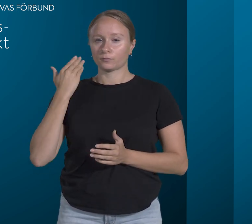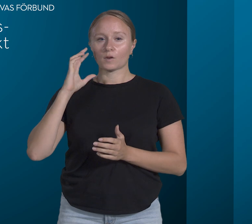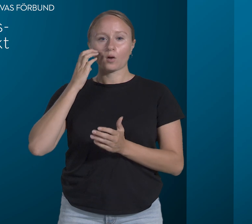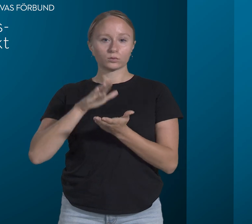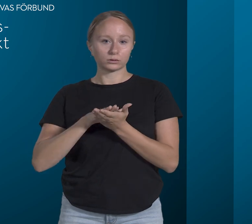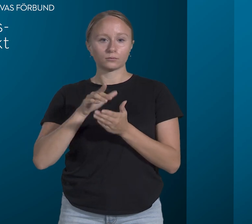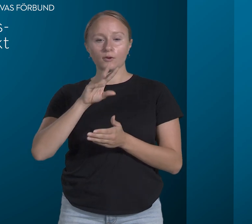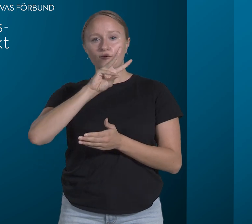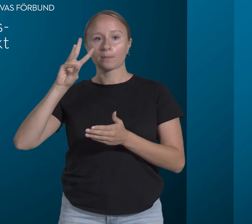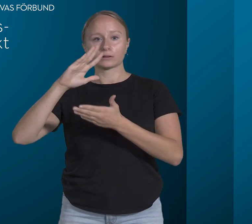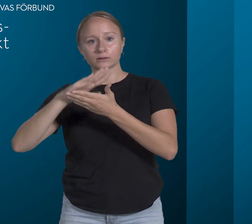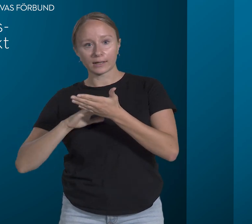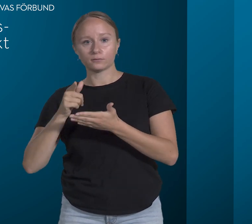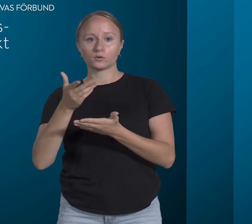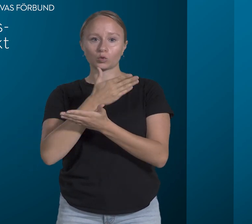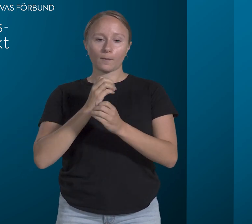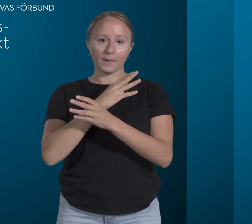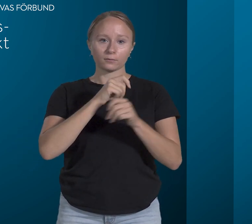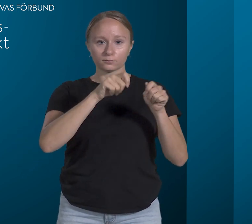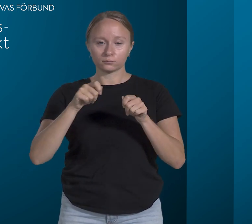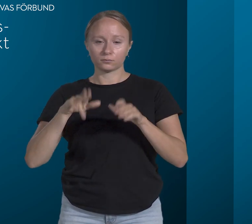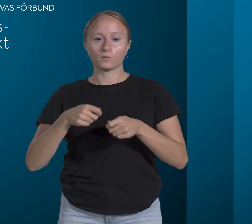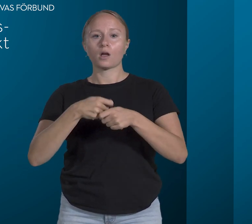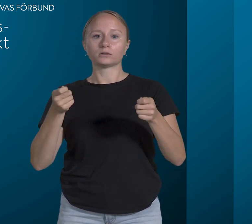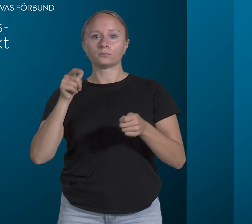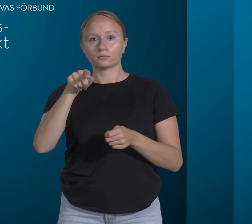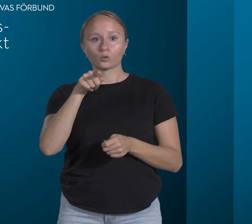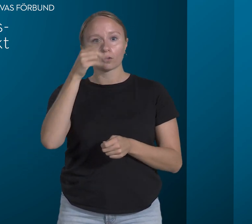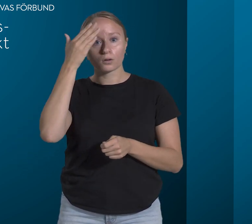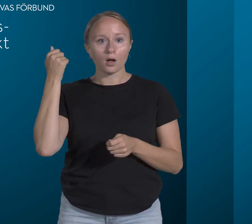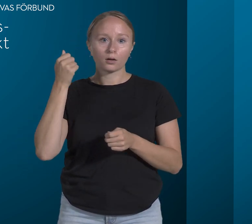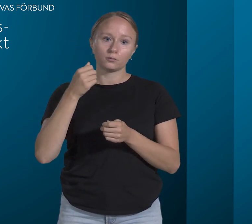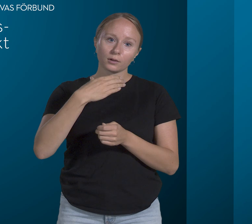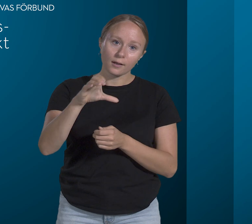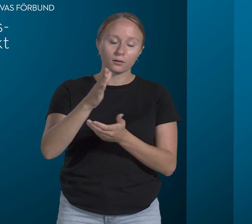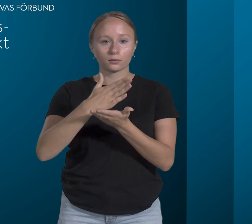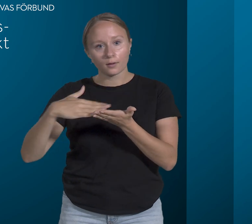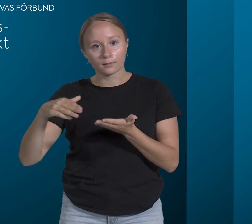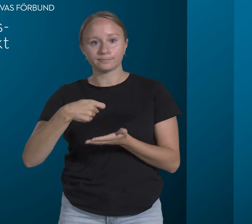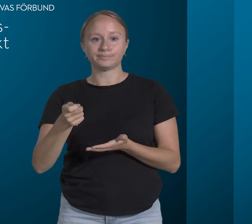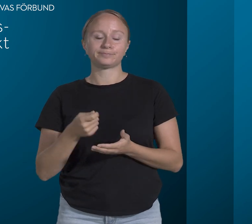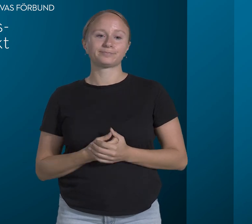Webbplatsen och kontona i sociala medier lanserades i augusti.